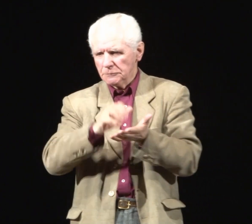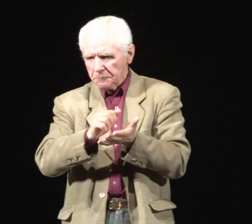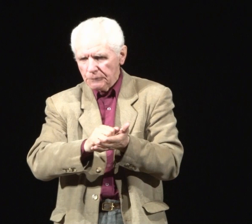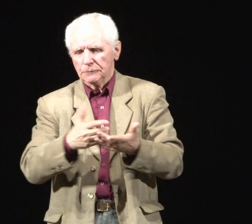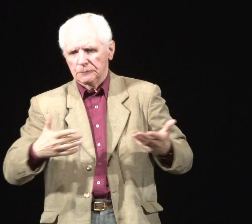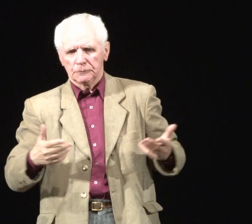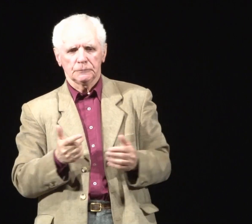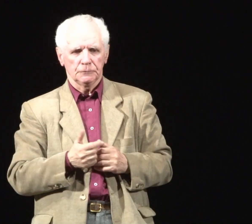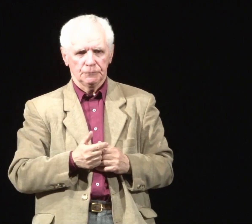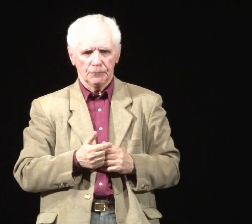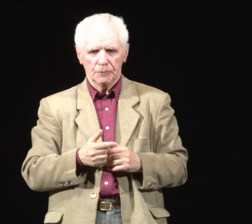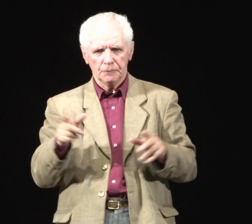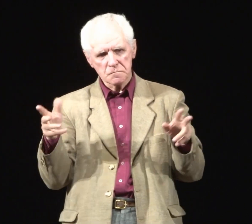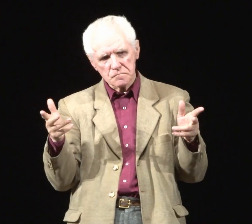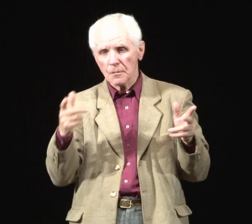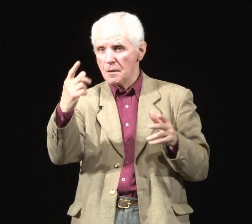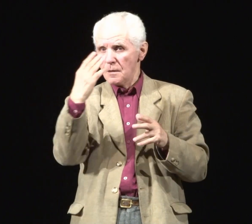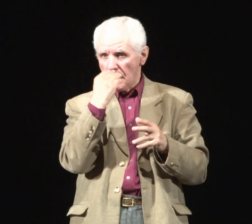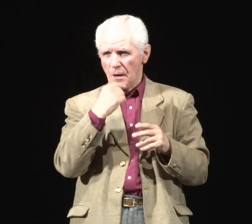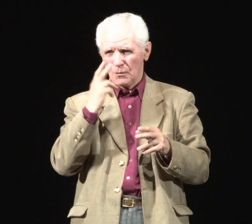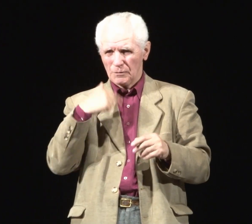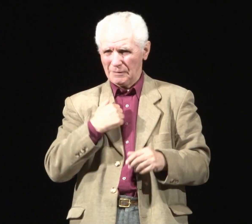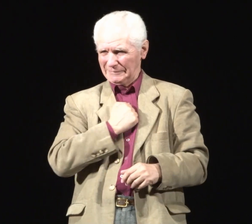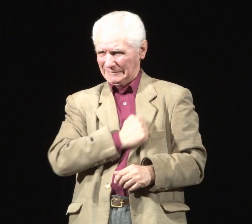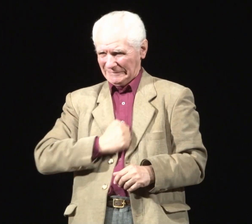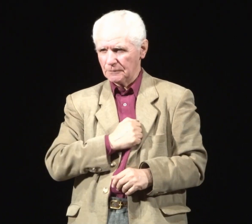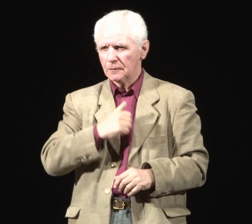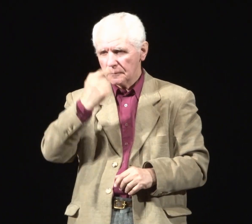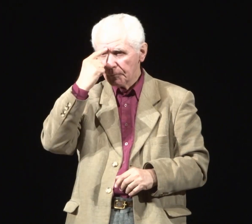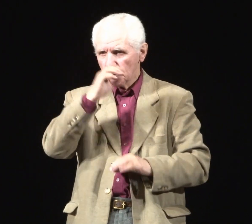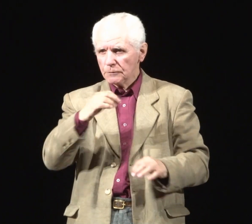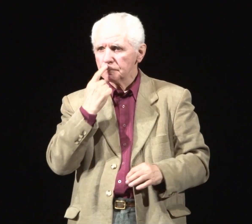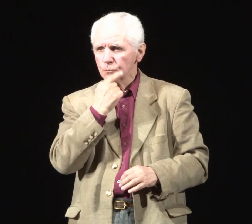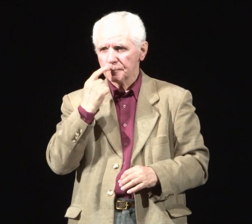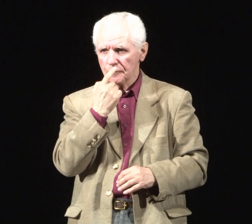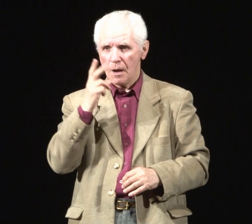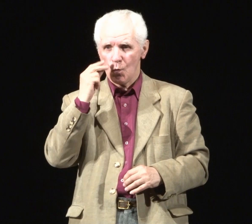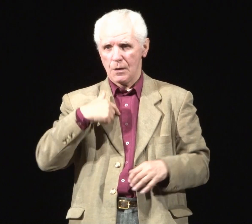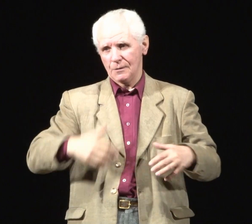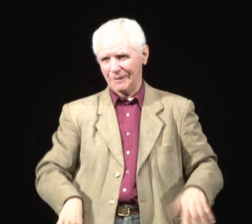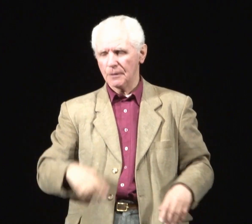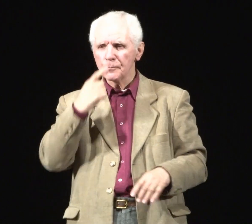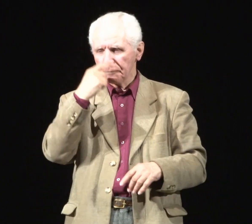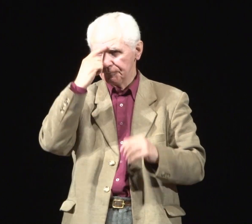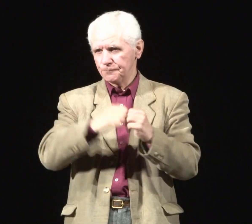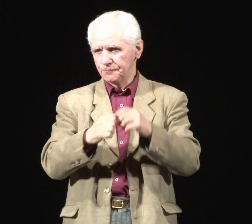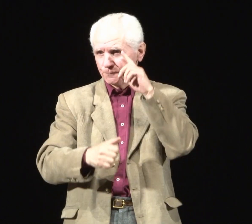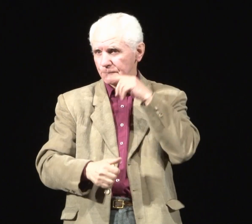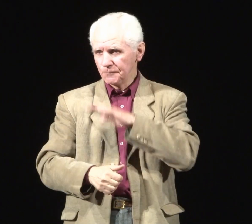Интересно, что когда я злой, я хорошо читаю по губам, а в обычном состоянии плохо